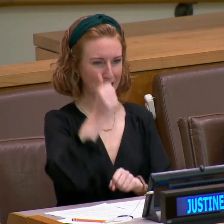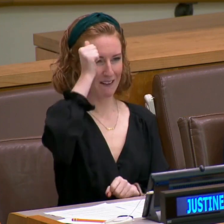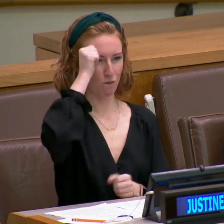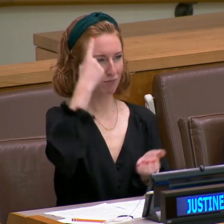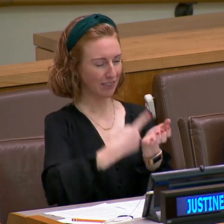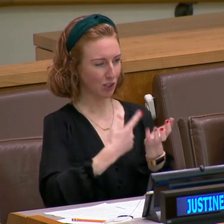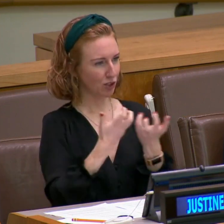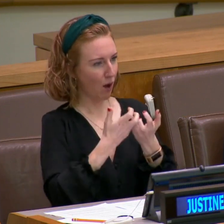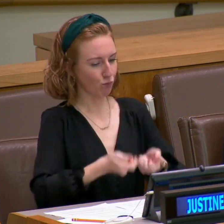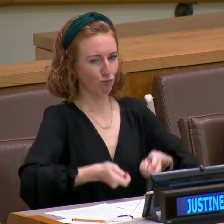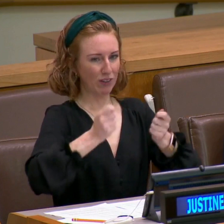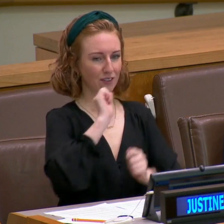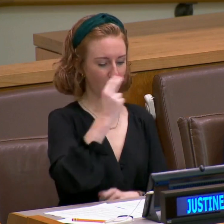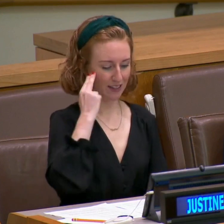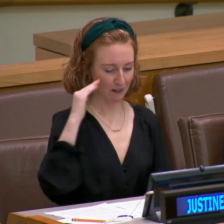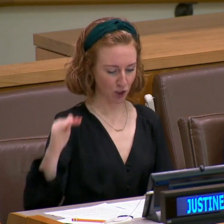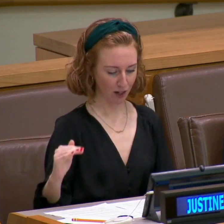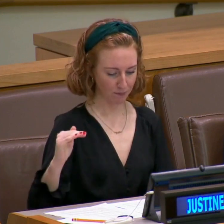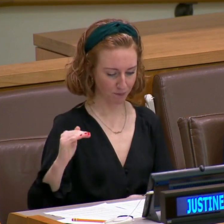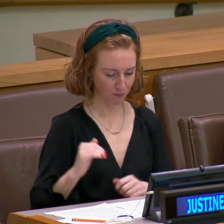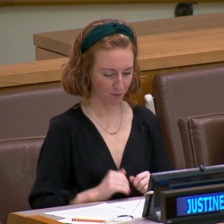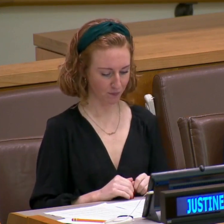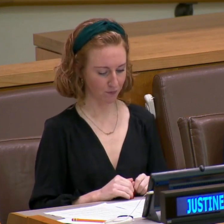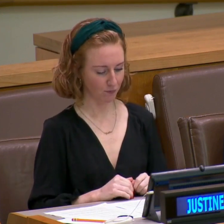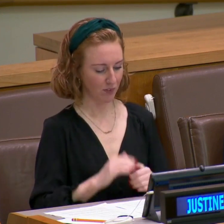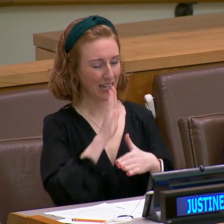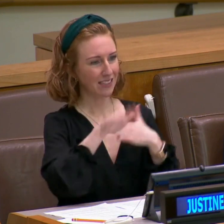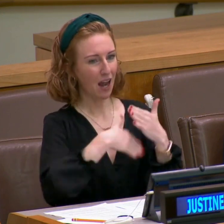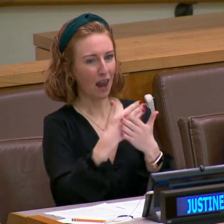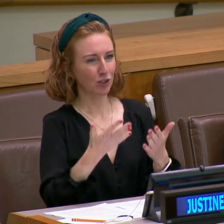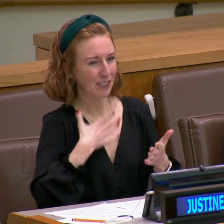permitan tomar una decisión informada sobre cómo quieren criar a su bebé sordo. La lengua